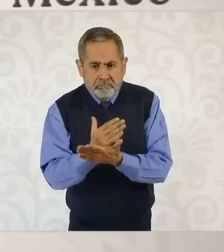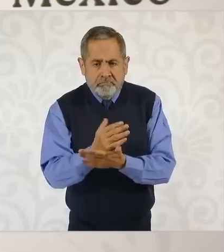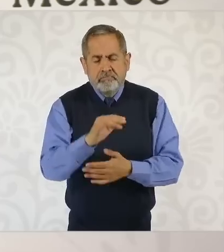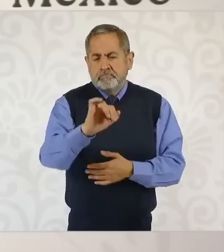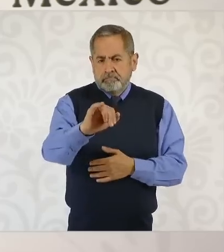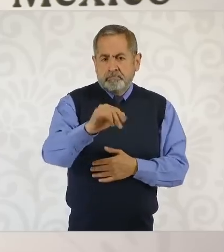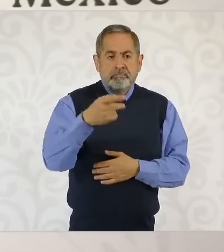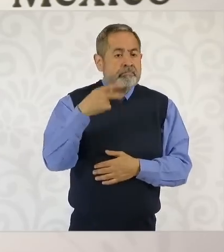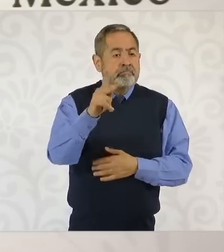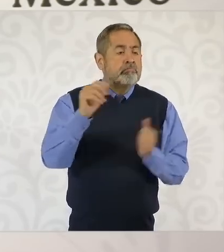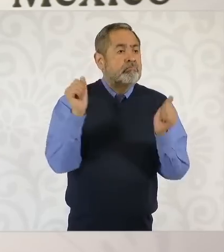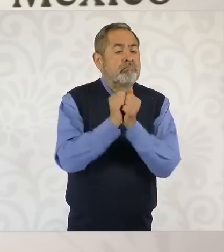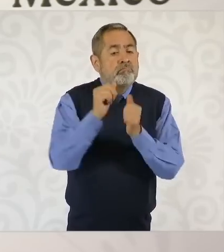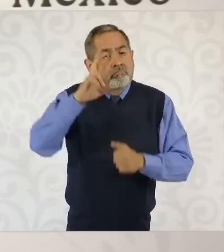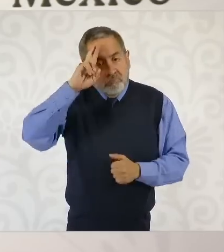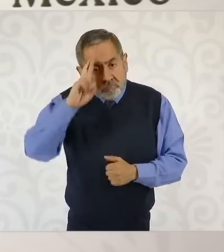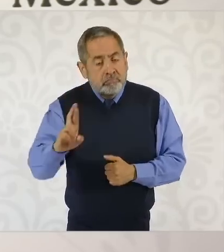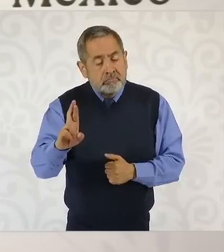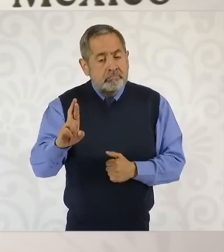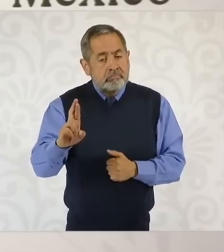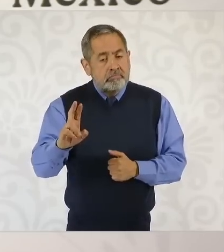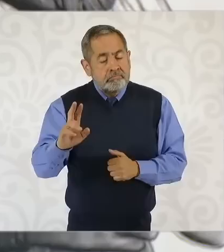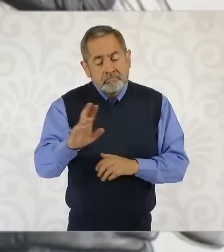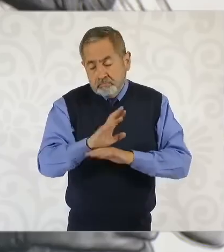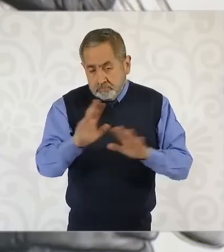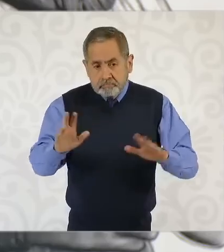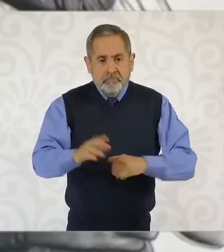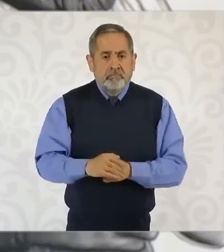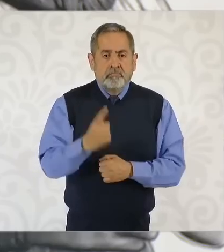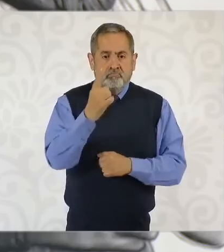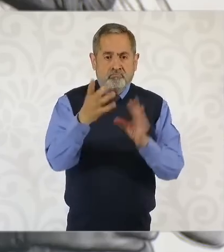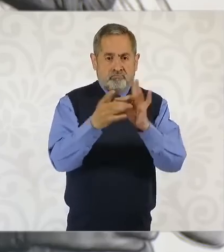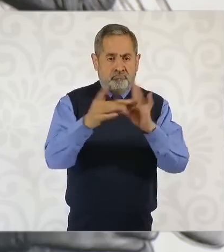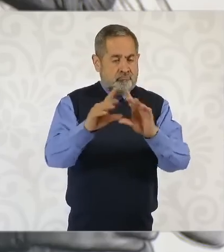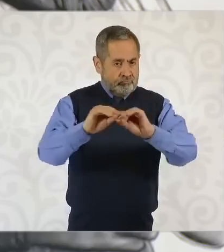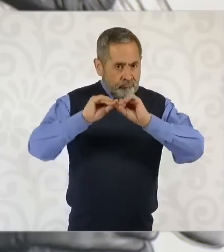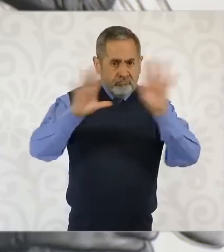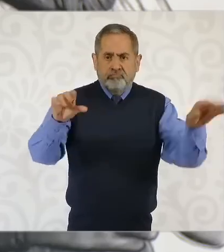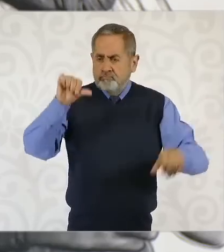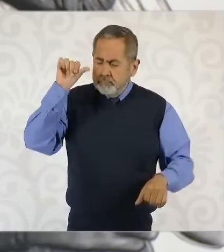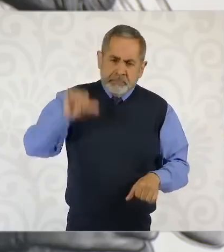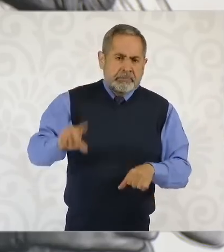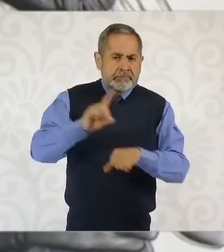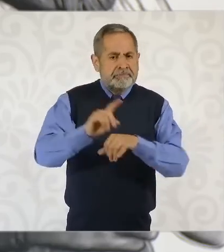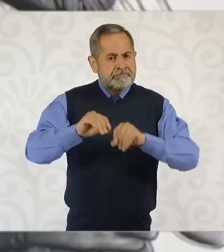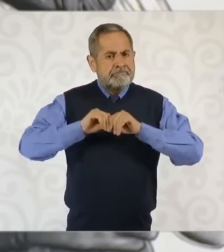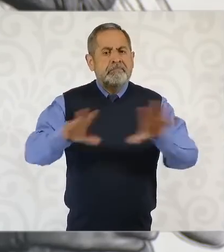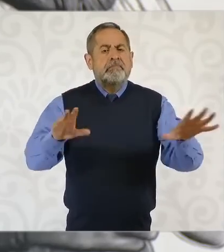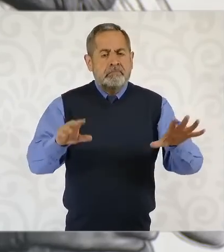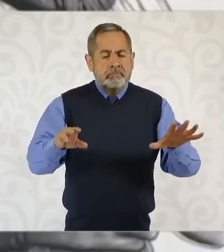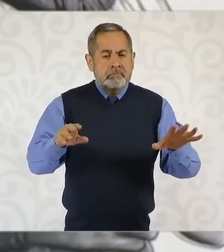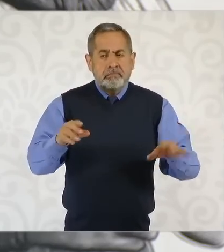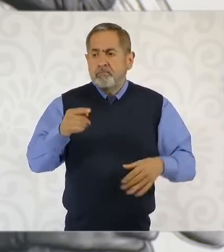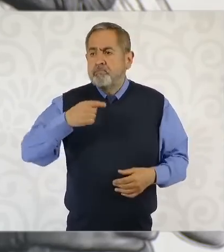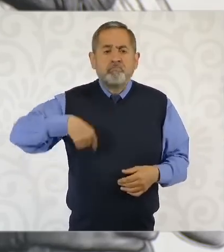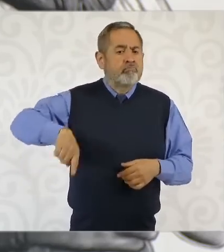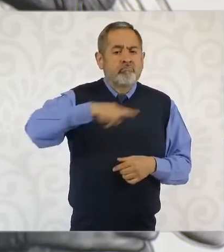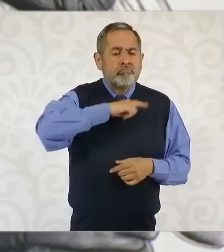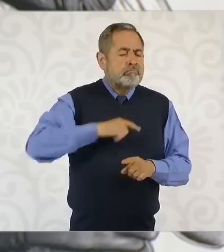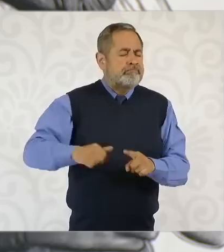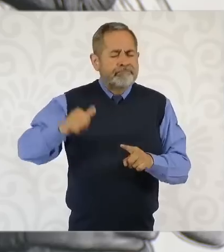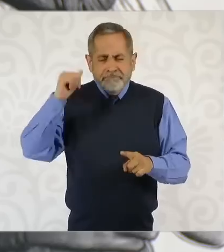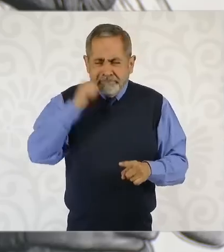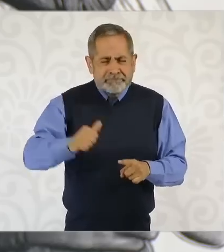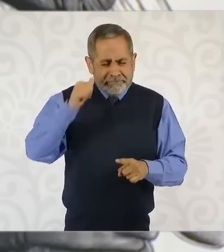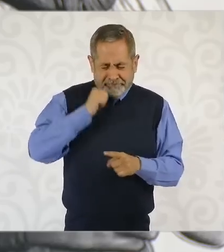basada en el respeto quiero dejar claro el día de hoy que nosotros siempre buscaremos una solución